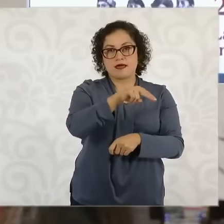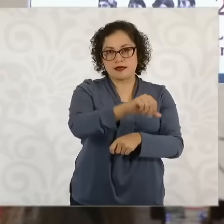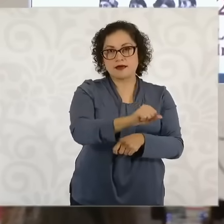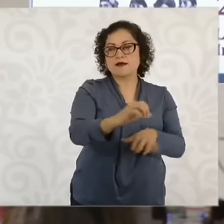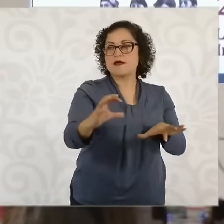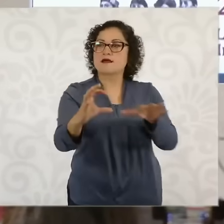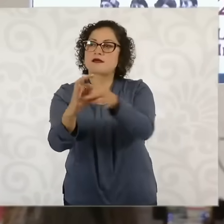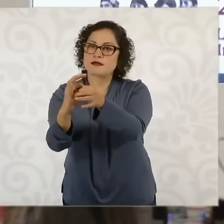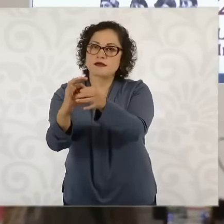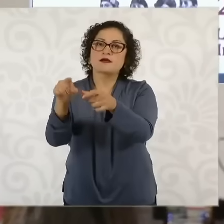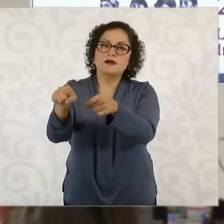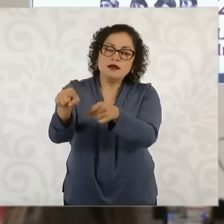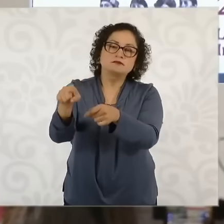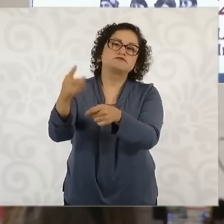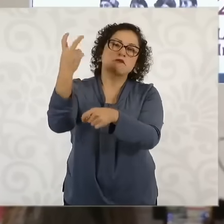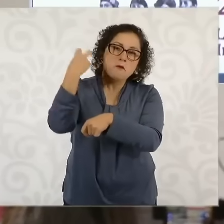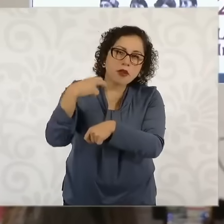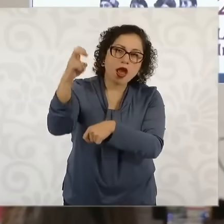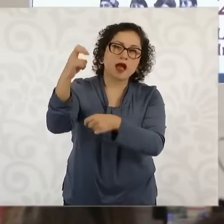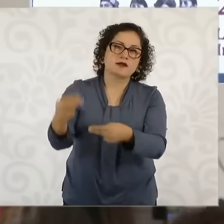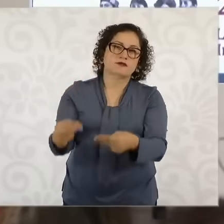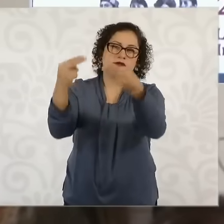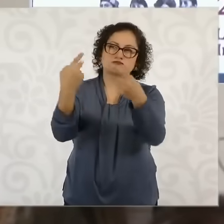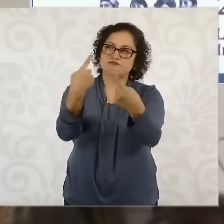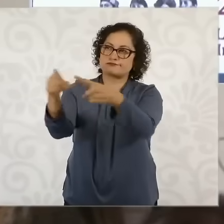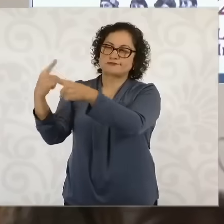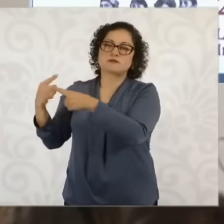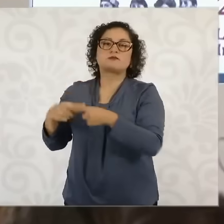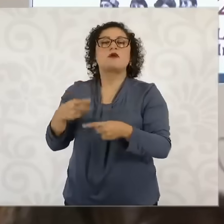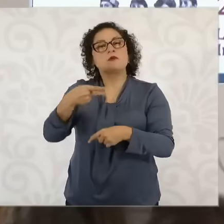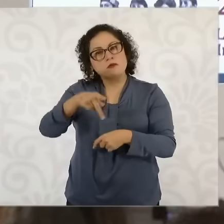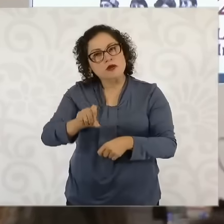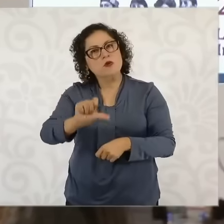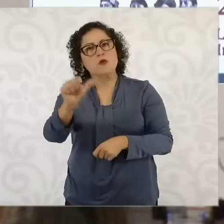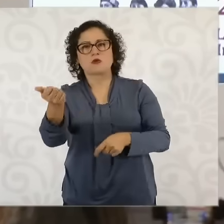eh agencias de viaje digitales, pero también con diferentes actores que contribuyen al desarrollo